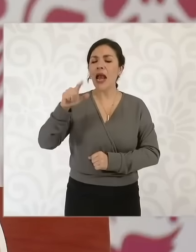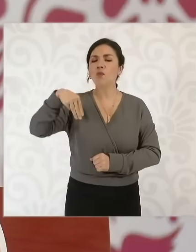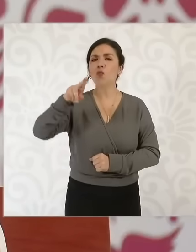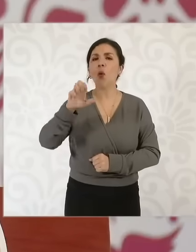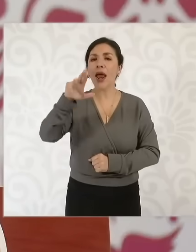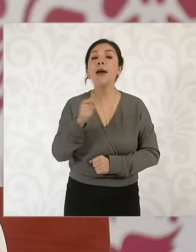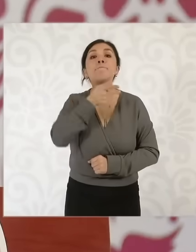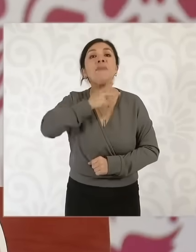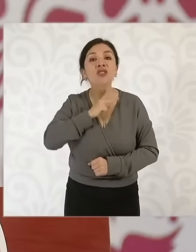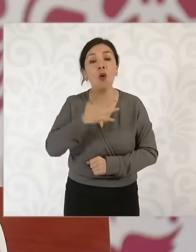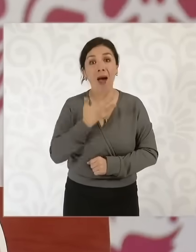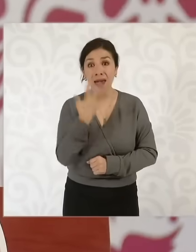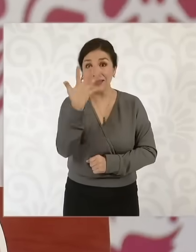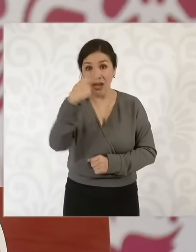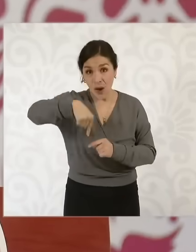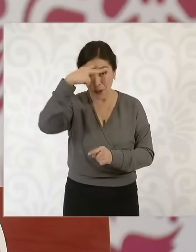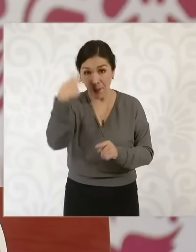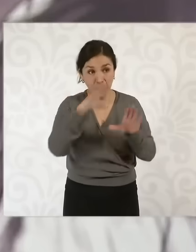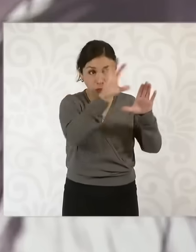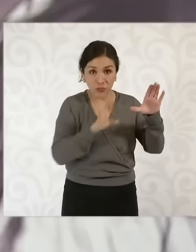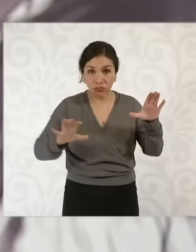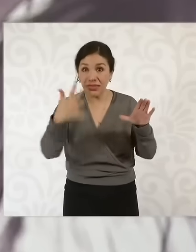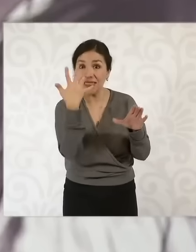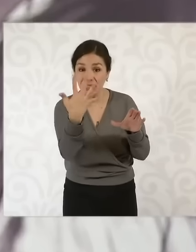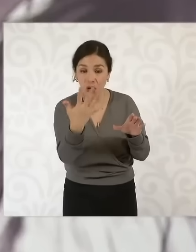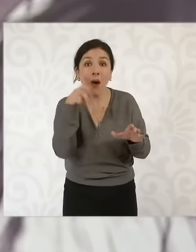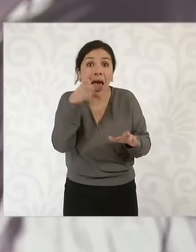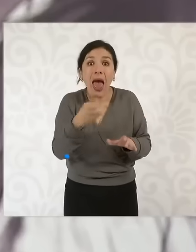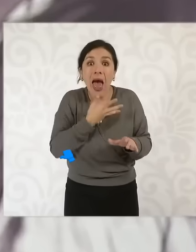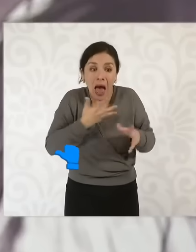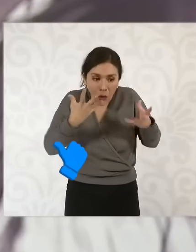del país tienen grandes concentraciones de litos que tenemos que aprovechar. El litio,